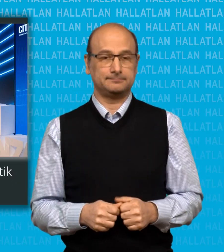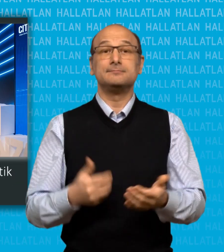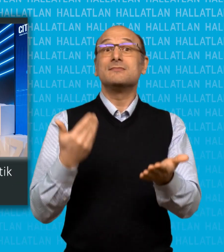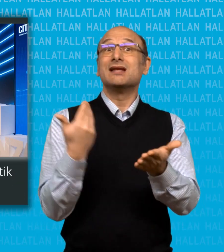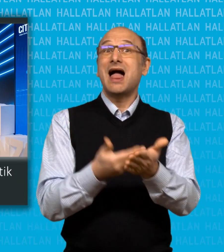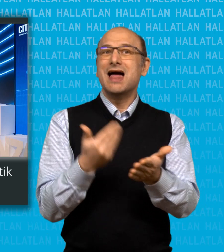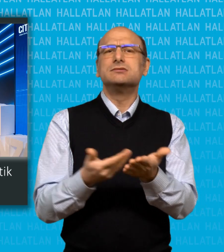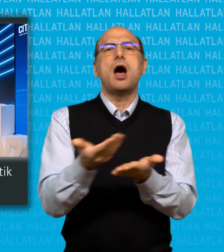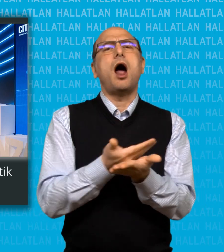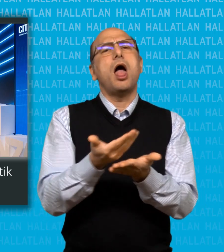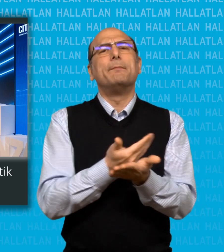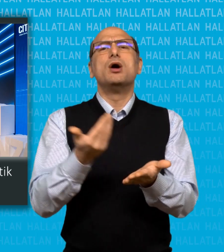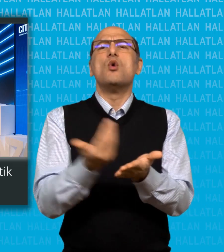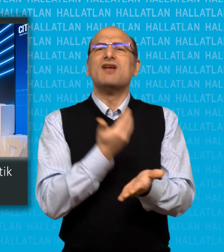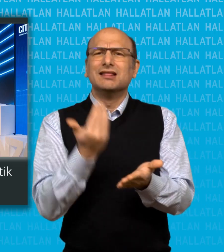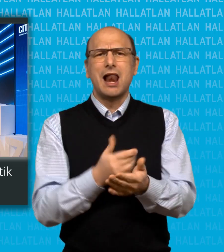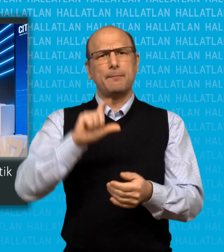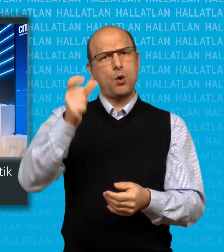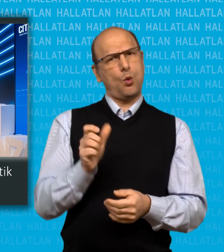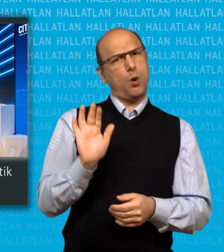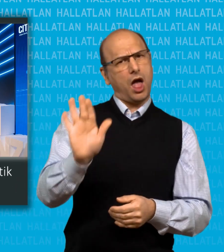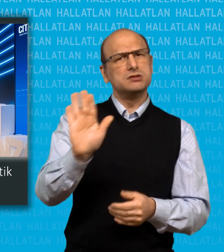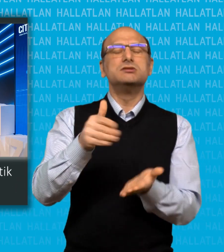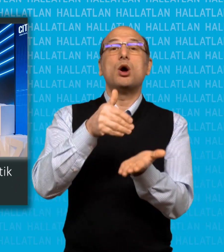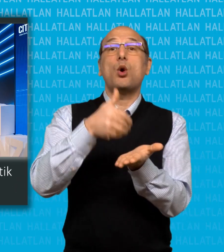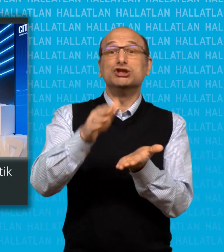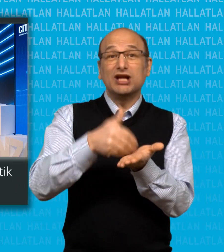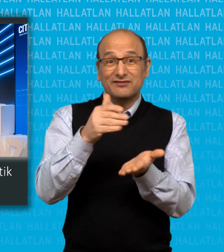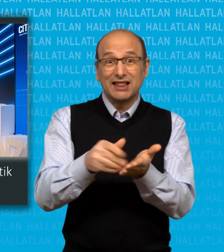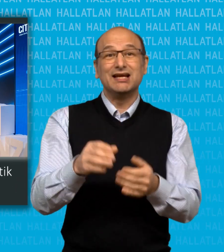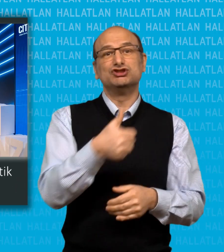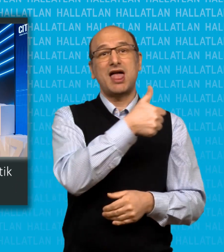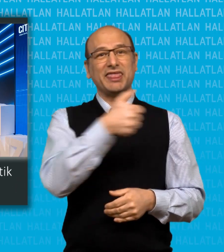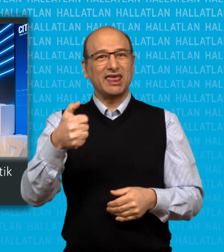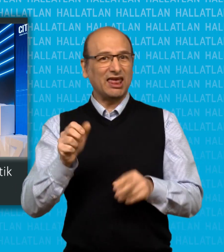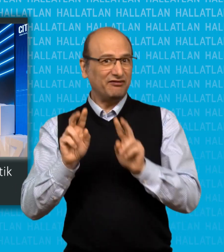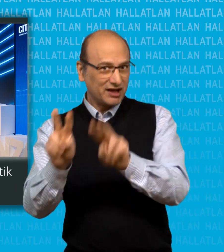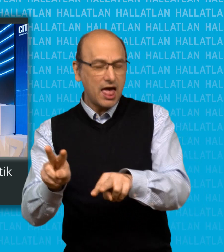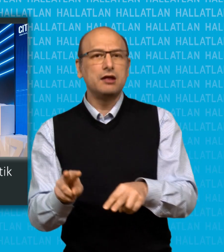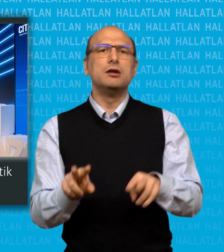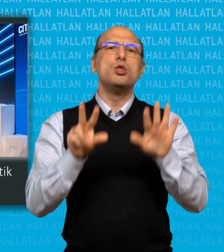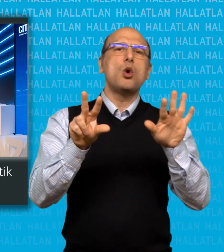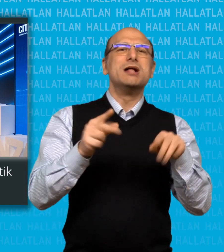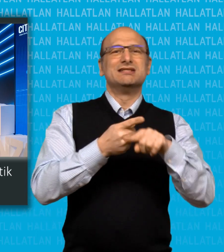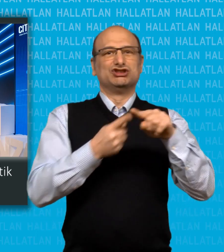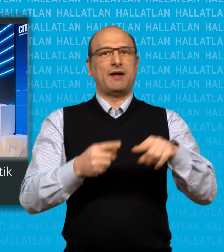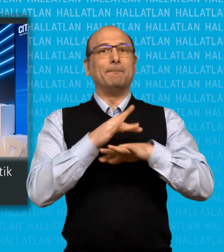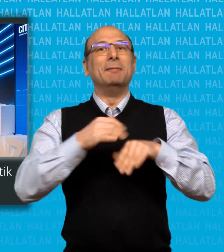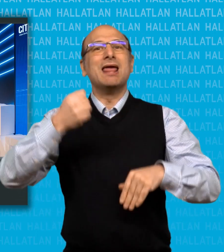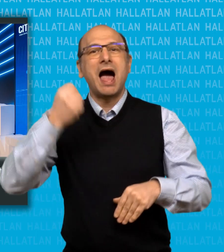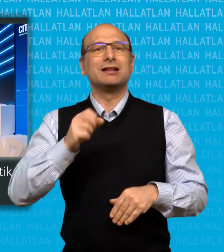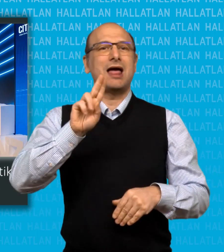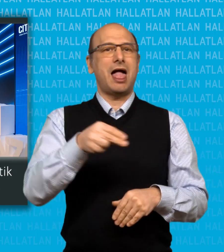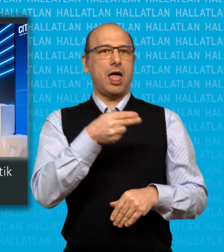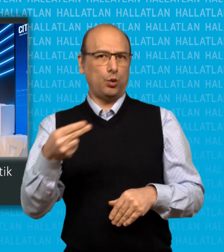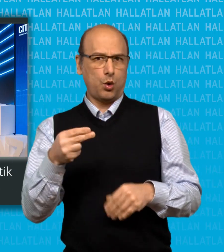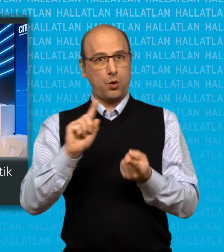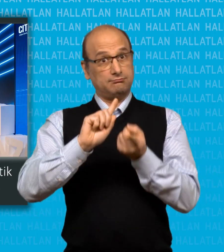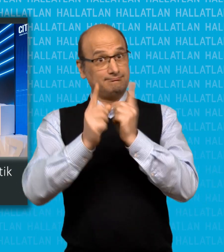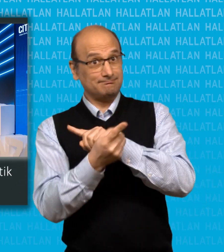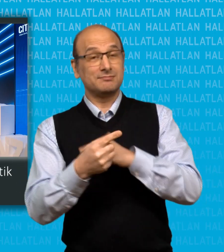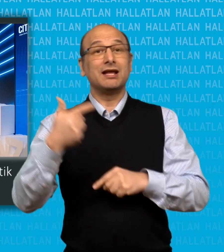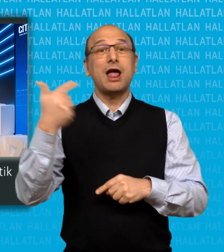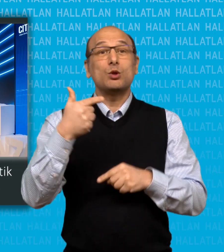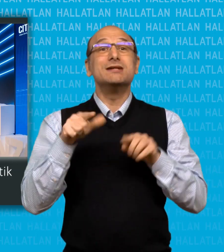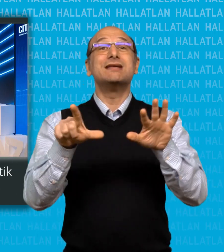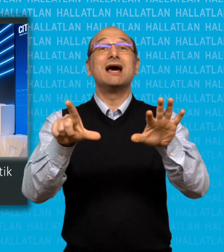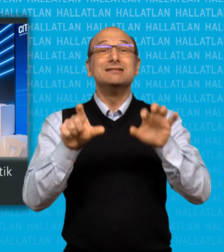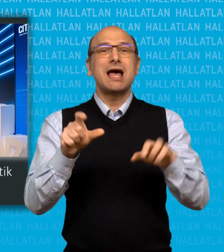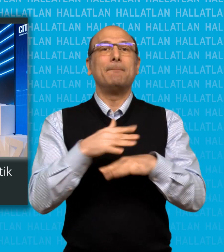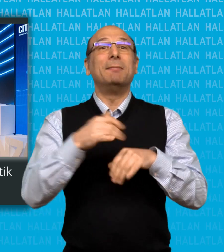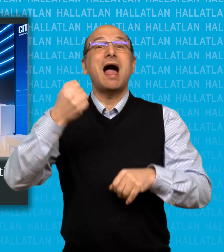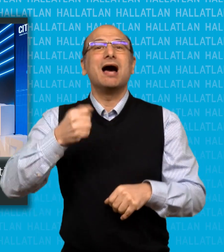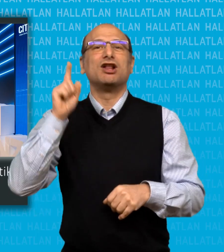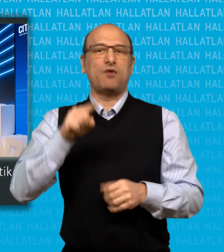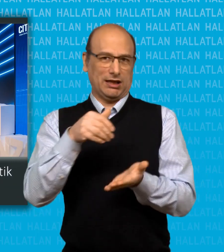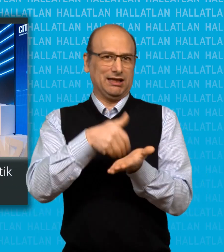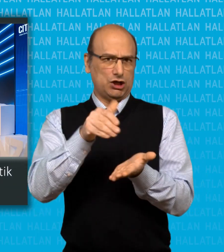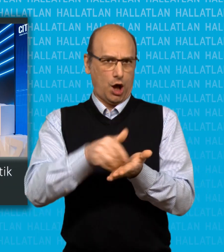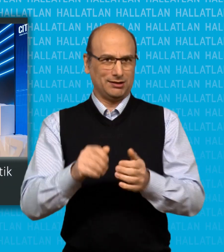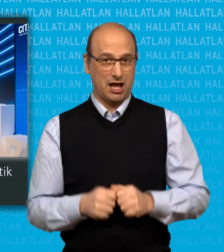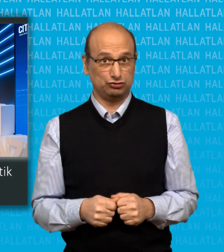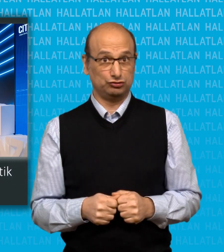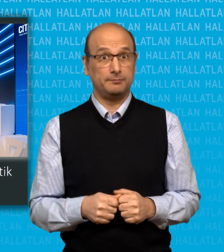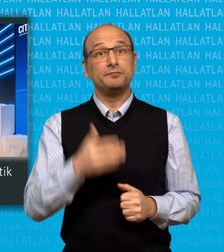Mindez az olasz költségvetés számára évi 8,5 milliárd euró (2700 milliárd forint) kiadást jelent.